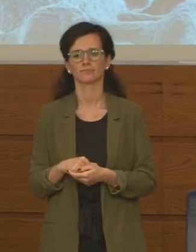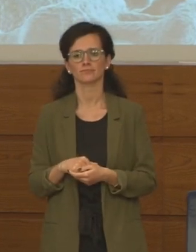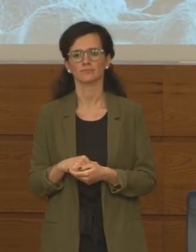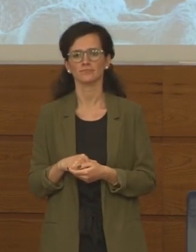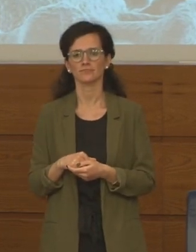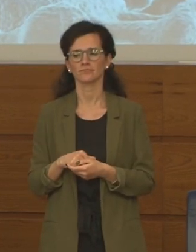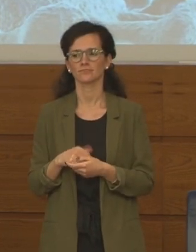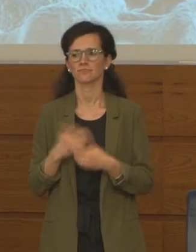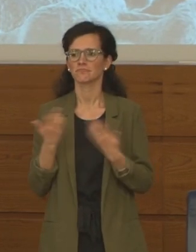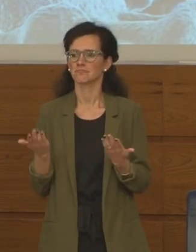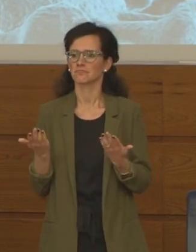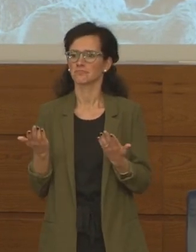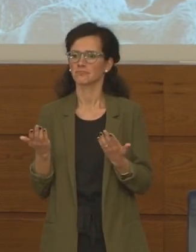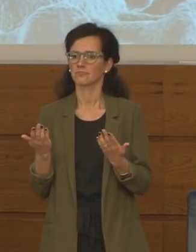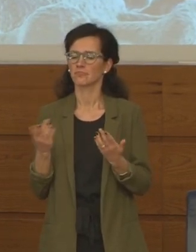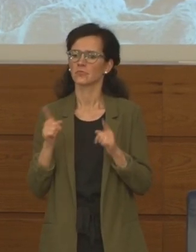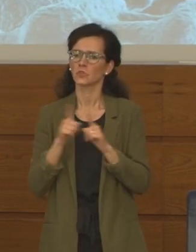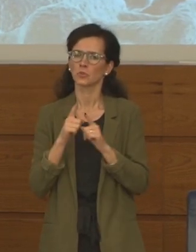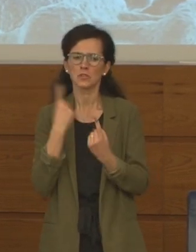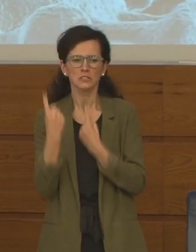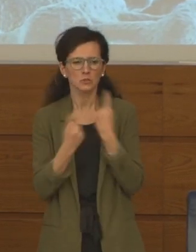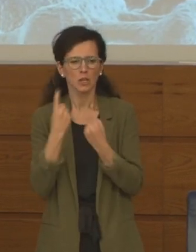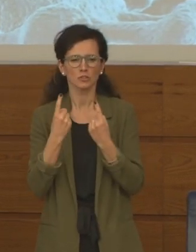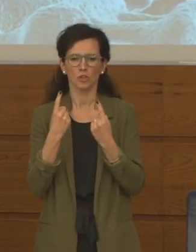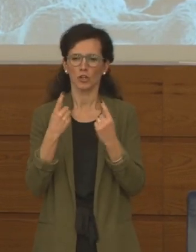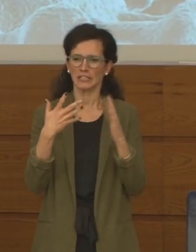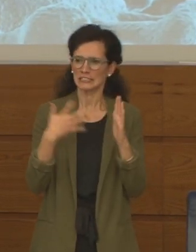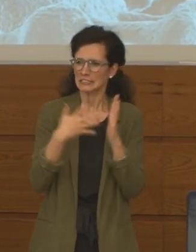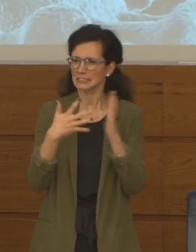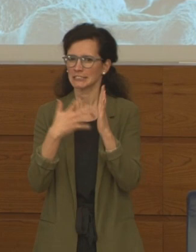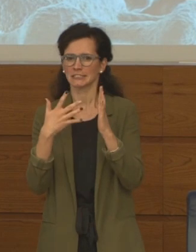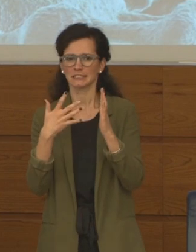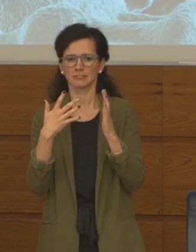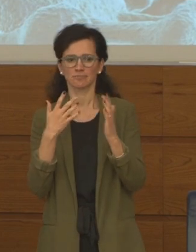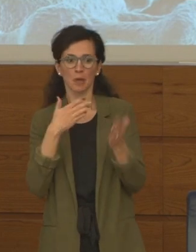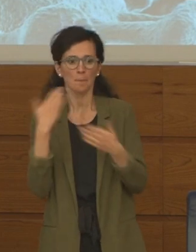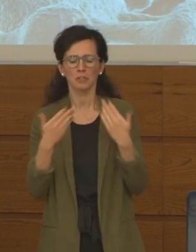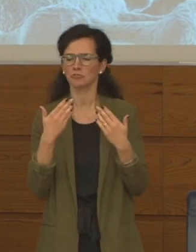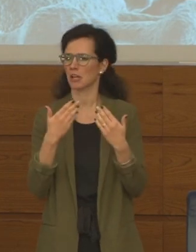non ci sono particolari criticità cioè è emerso nel corso della giornata